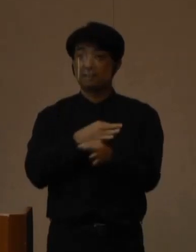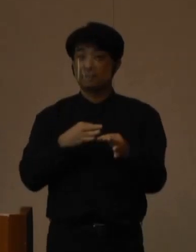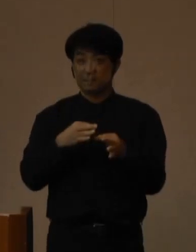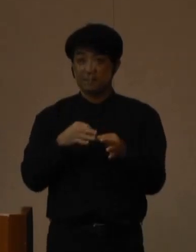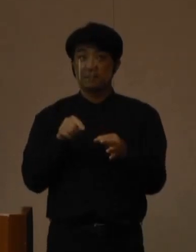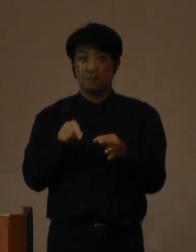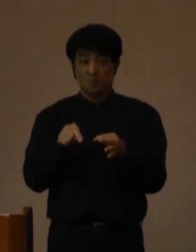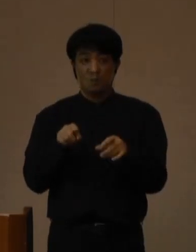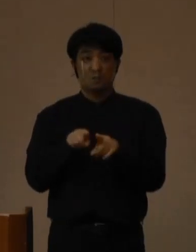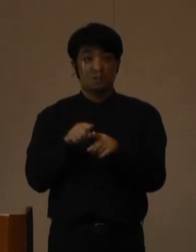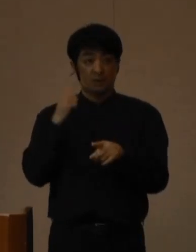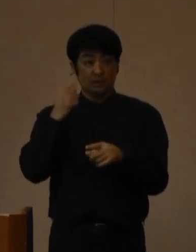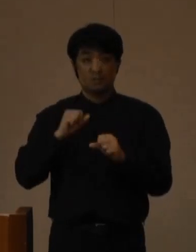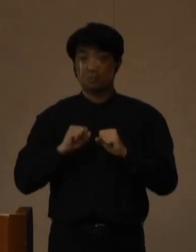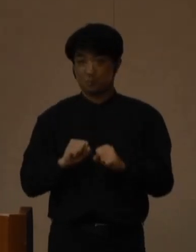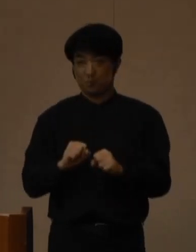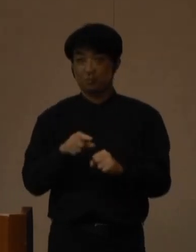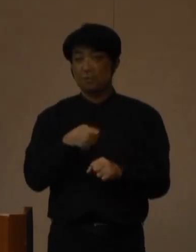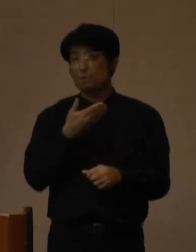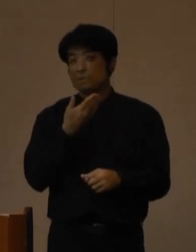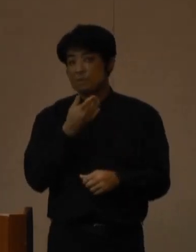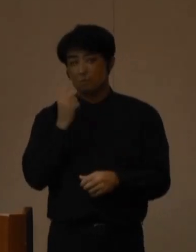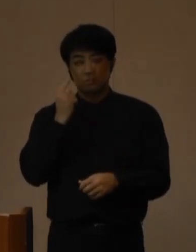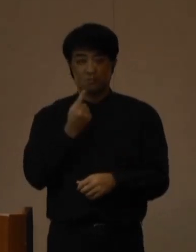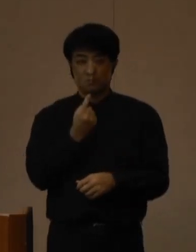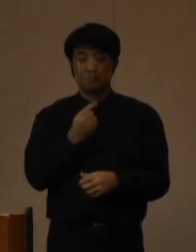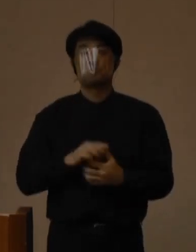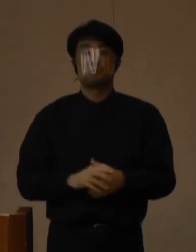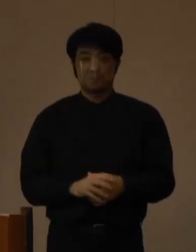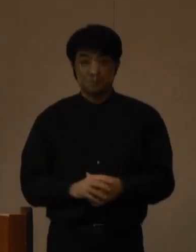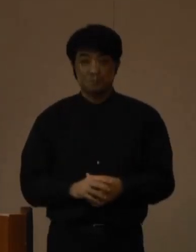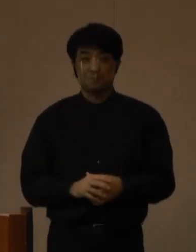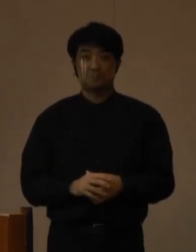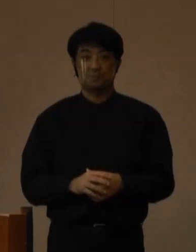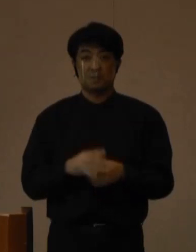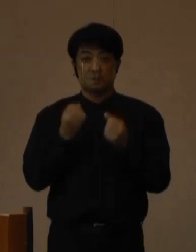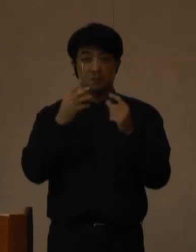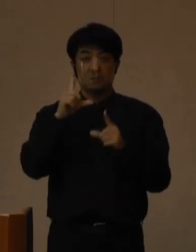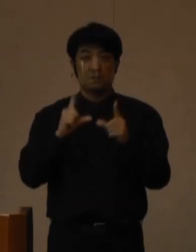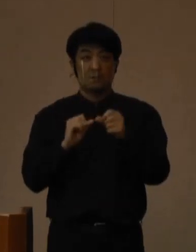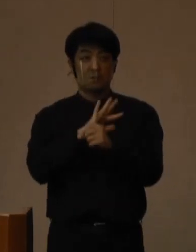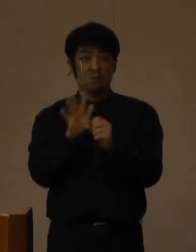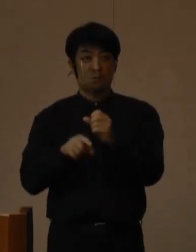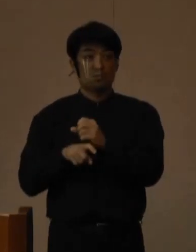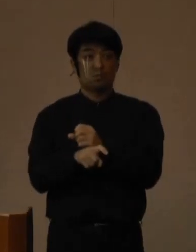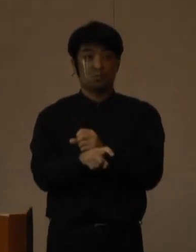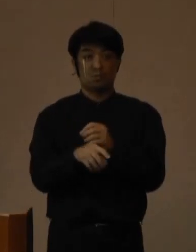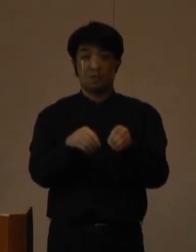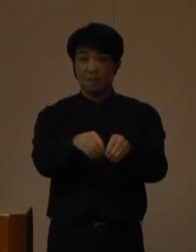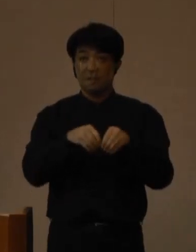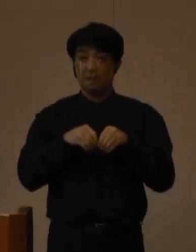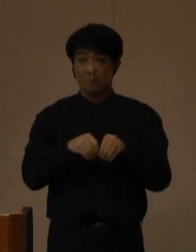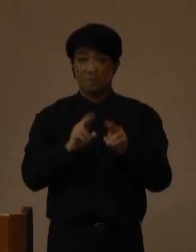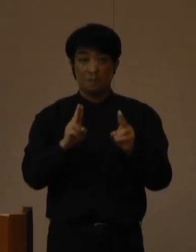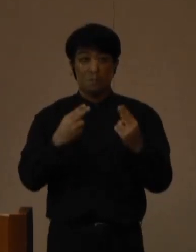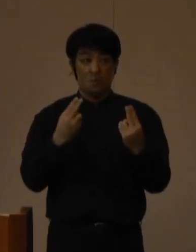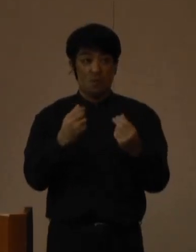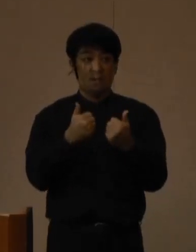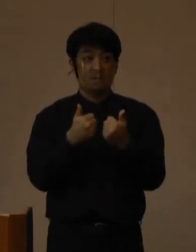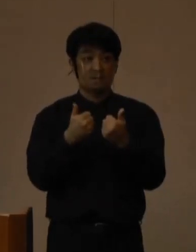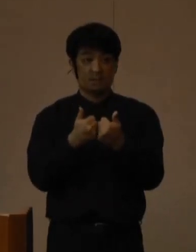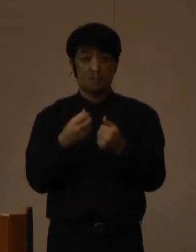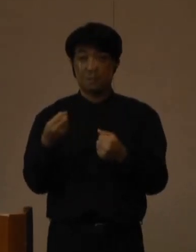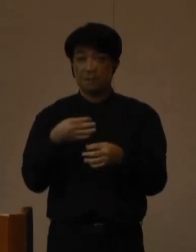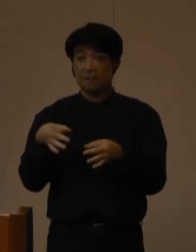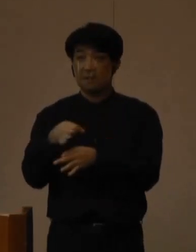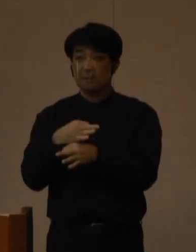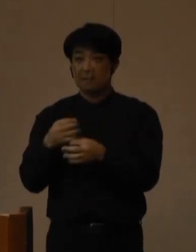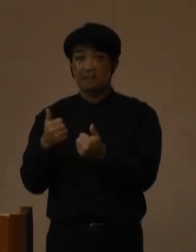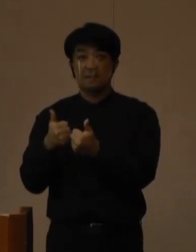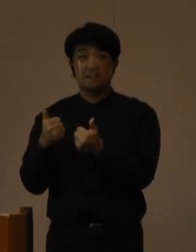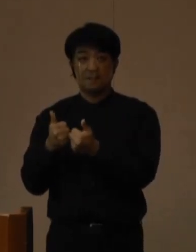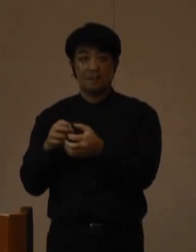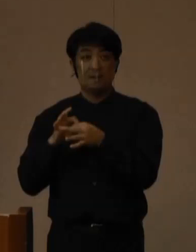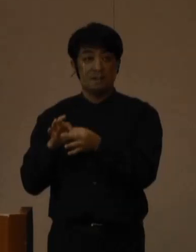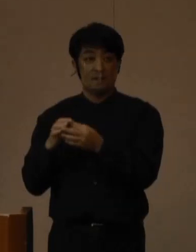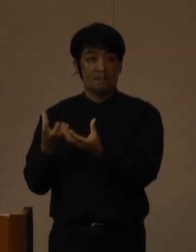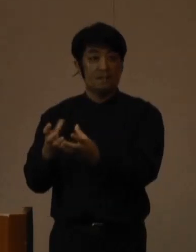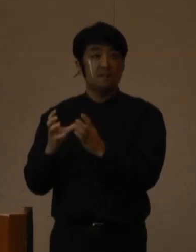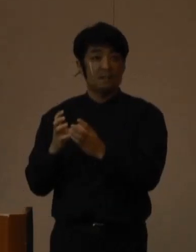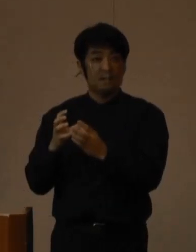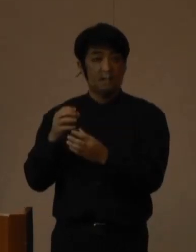両立させることが重要であることから、新型コロナウイルス感染症専門家会議や経済対策関係団体会議の意見を踏まえ、